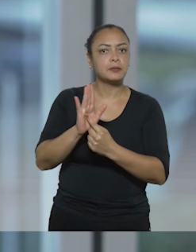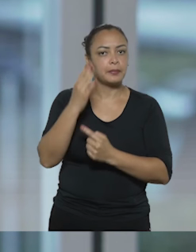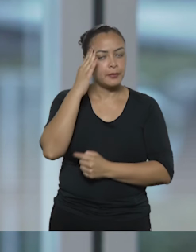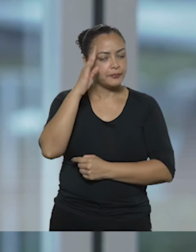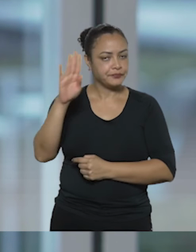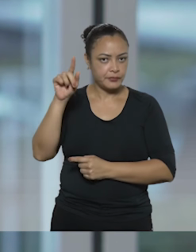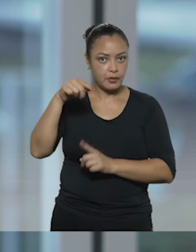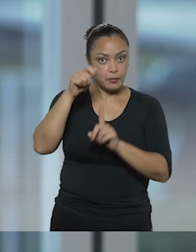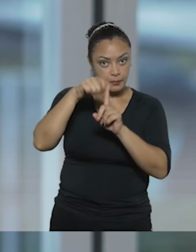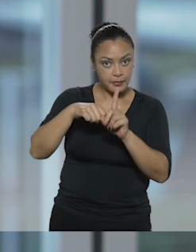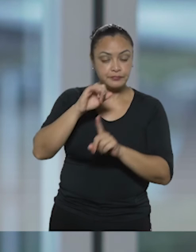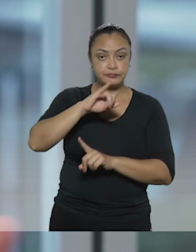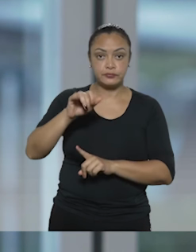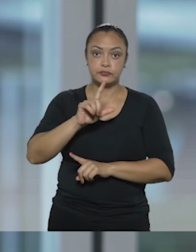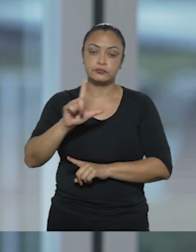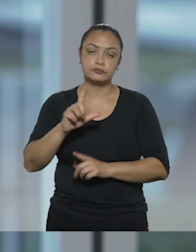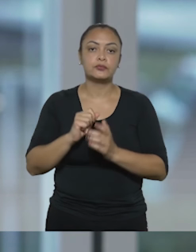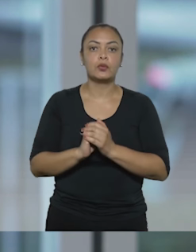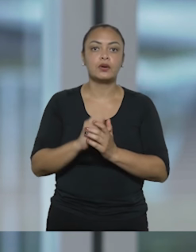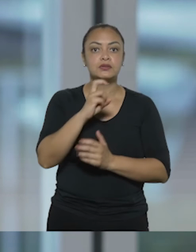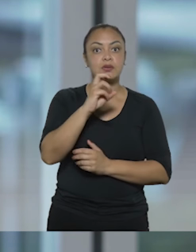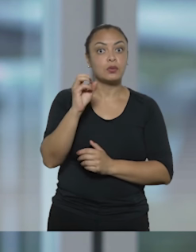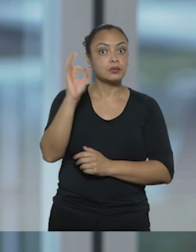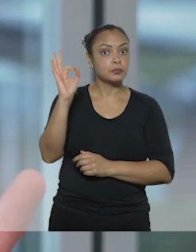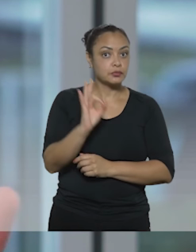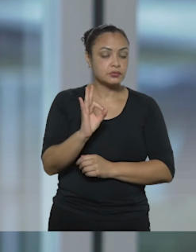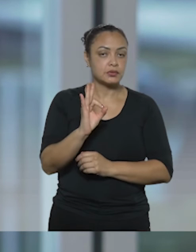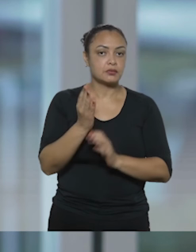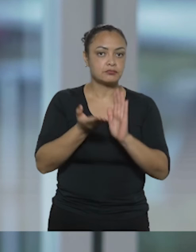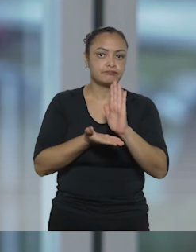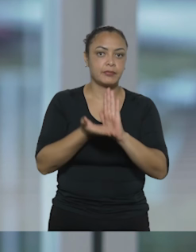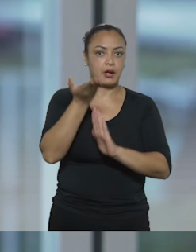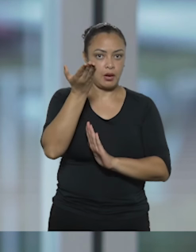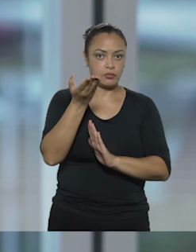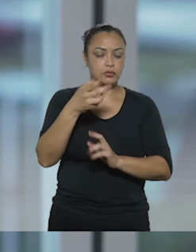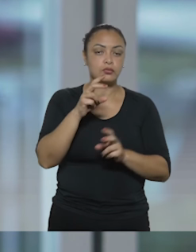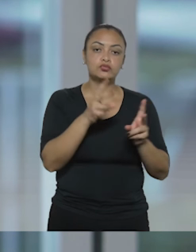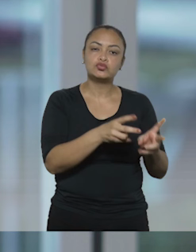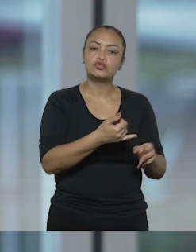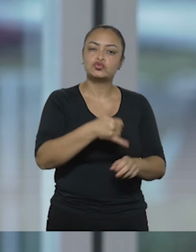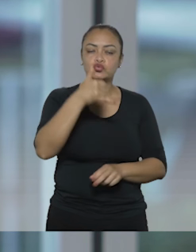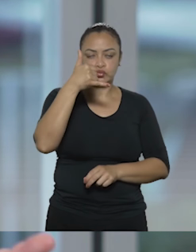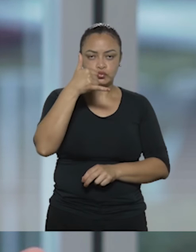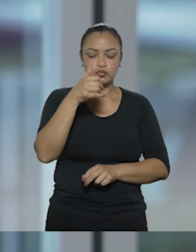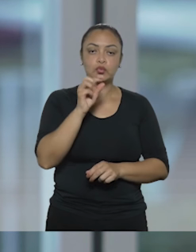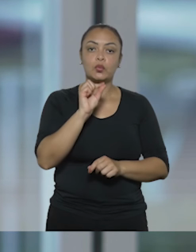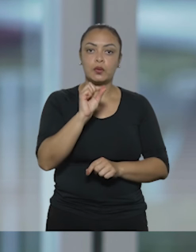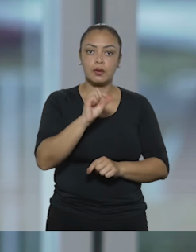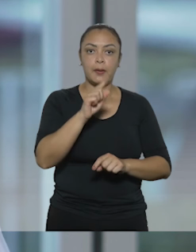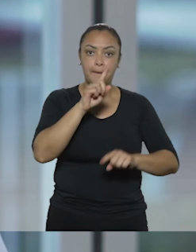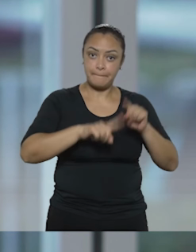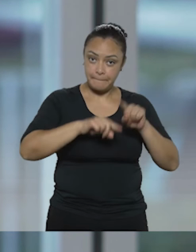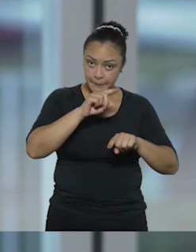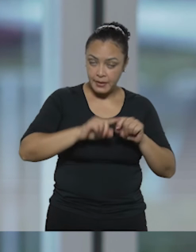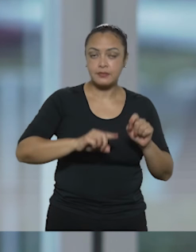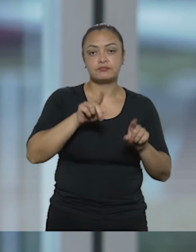julho. Primeiro, a alta de 50 pontos base nas taxas de juros reais, medidas pelas NTN-B (IPCA+),